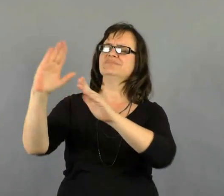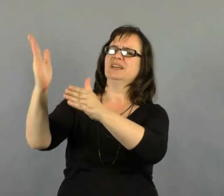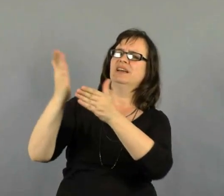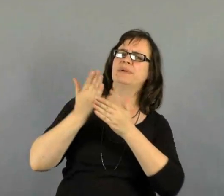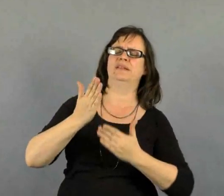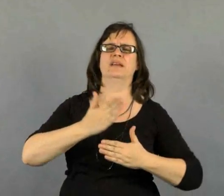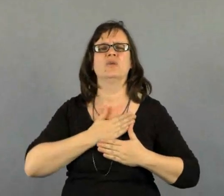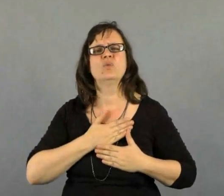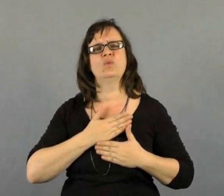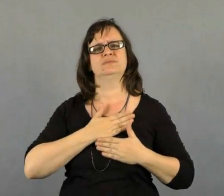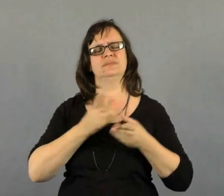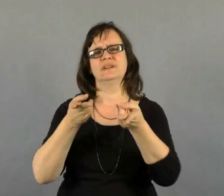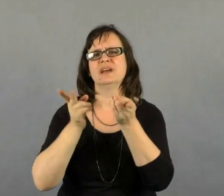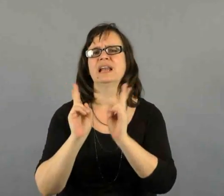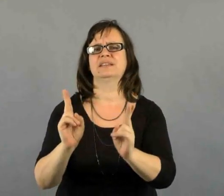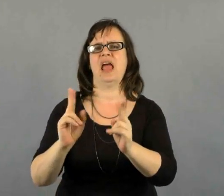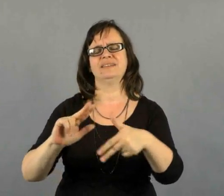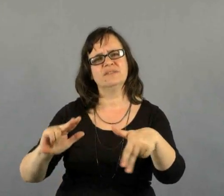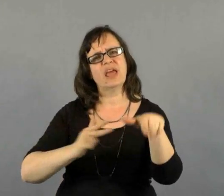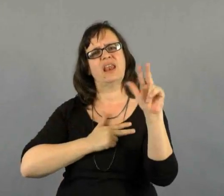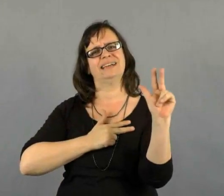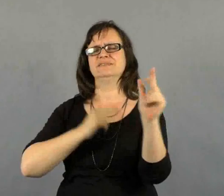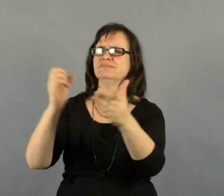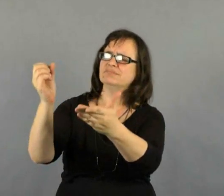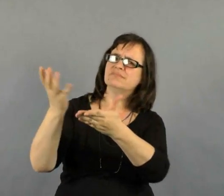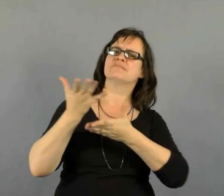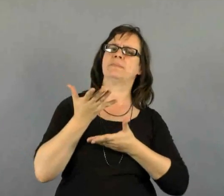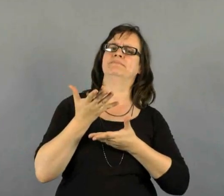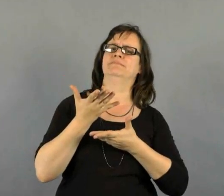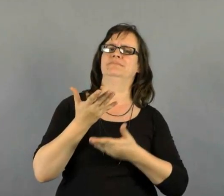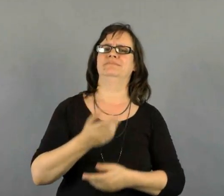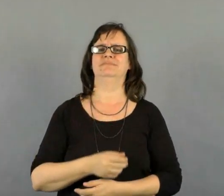Güte, Gerechtigkeit und Ehrlichkeit